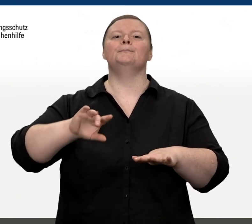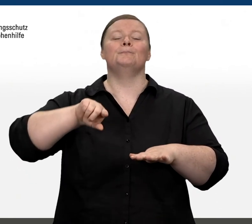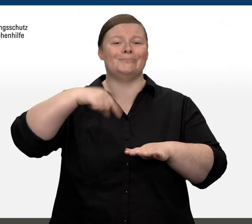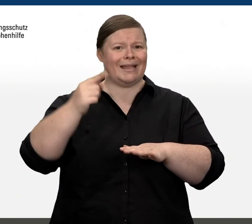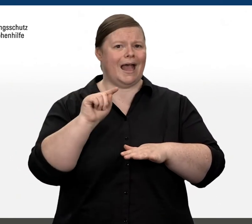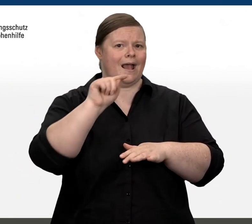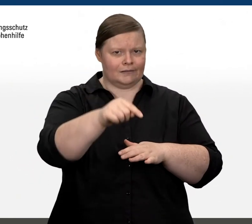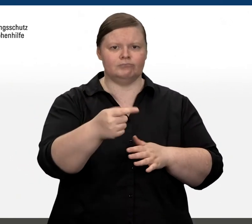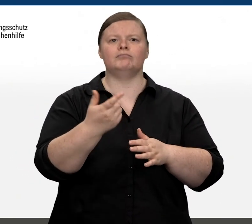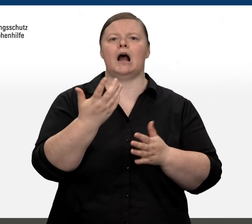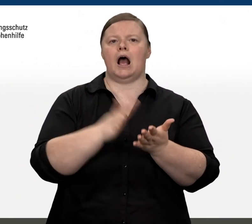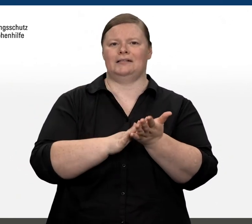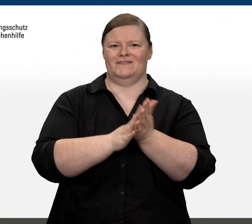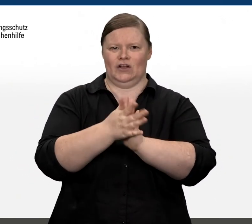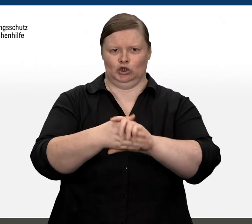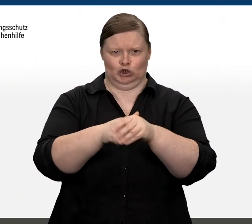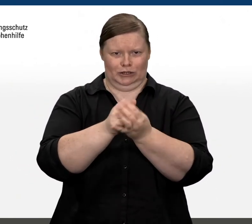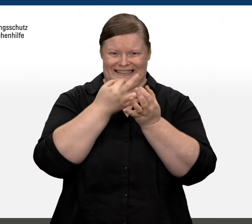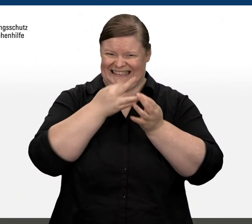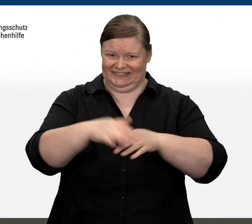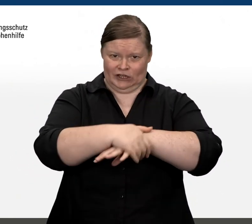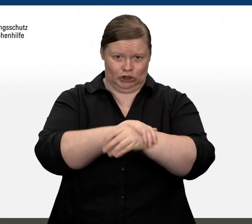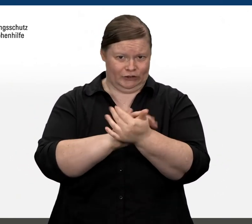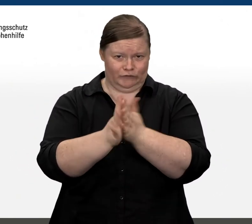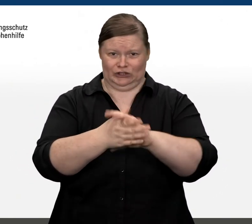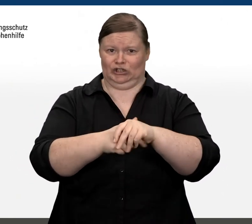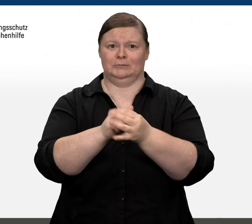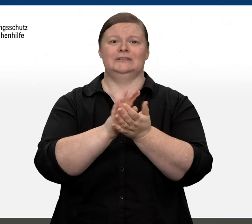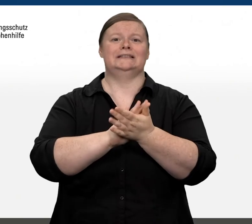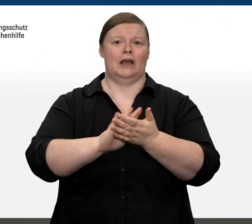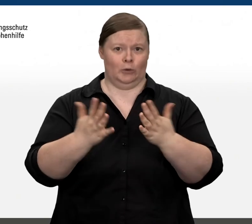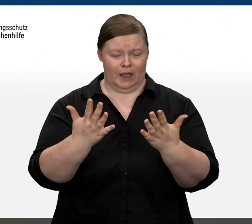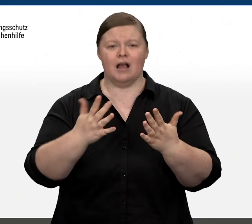Waschen Sie sich zuerst gründlich die Hände,